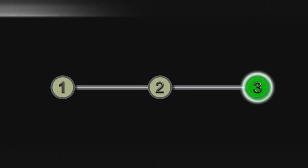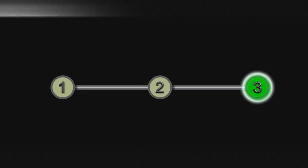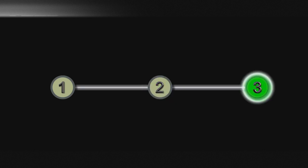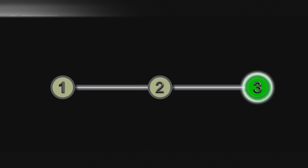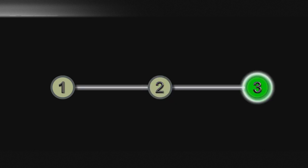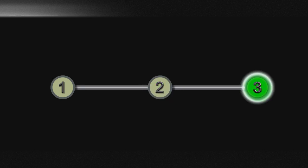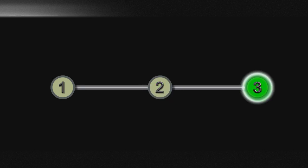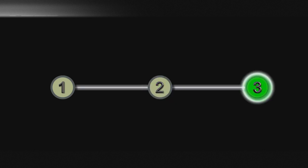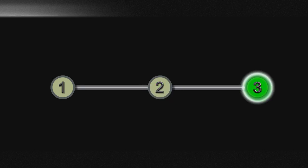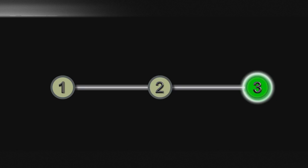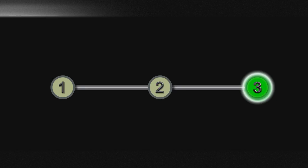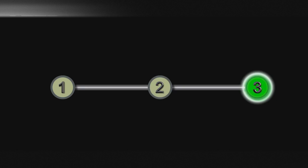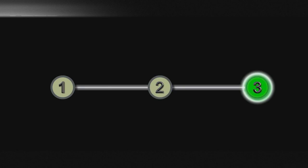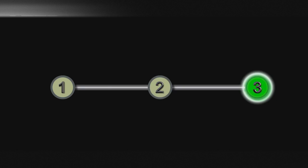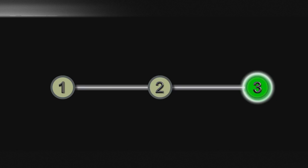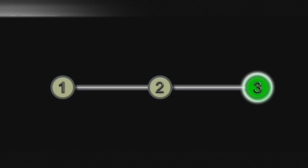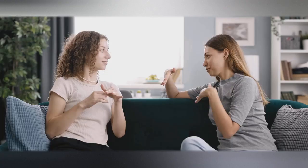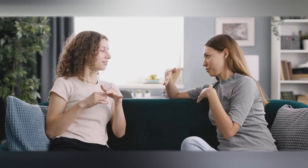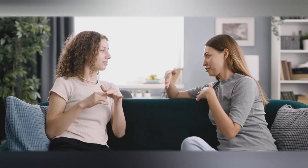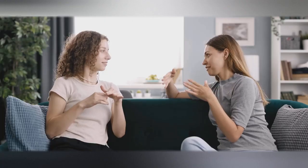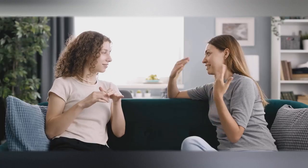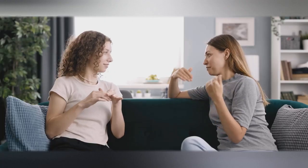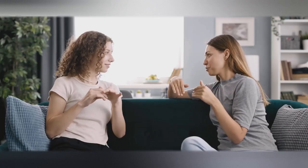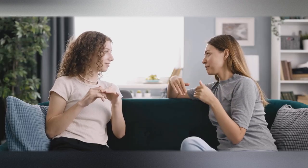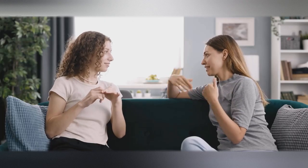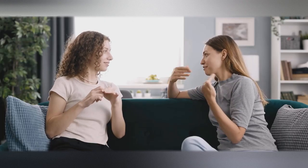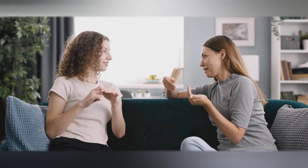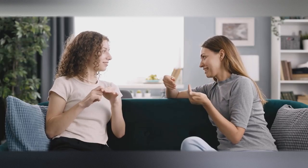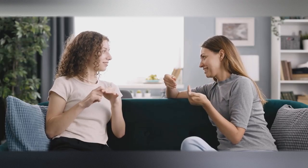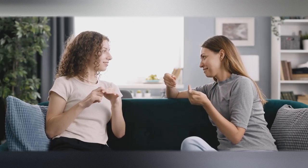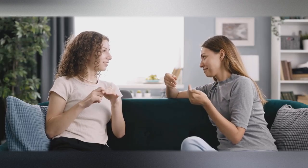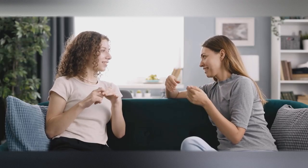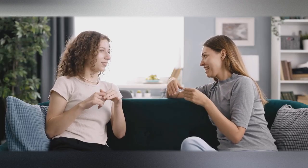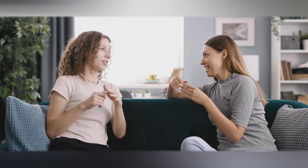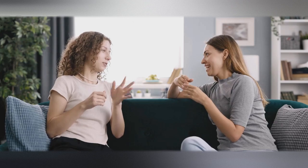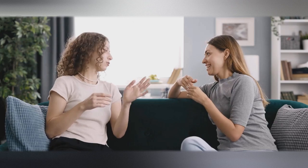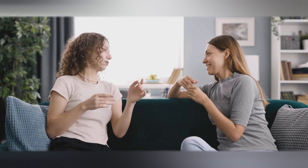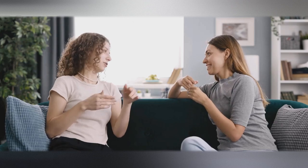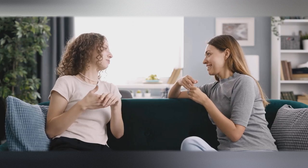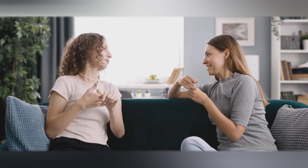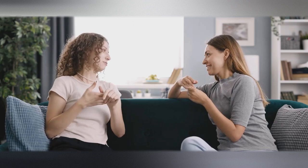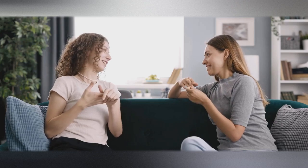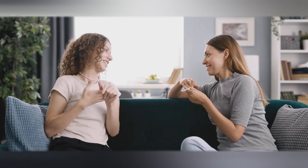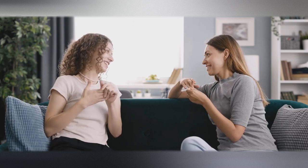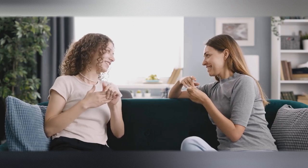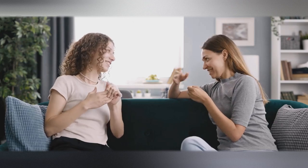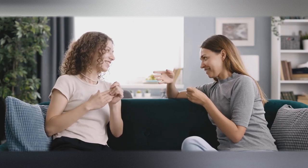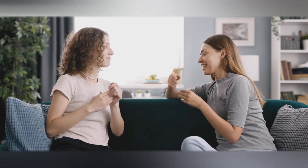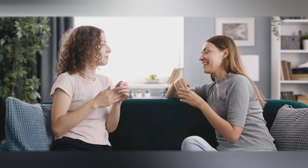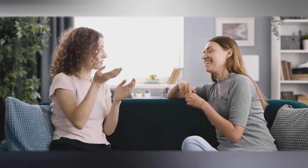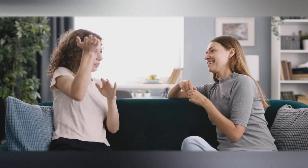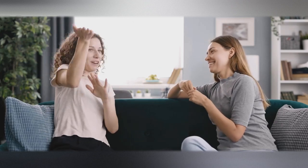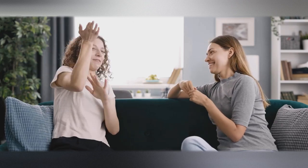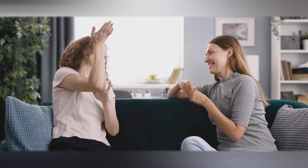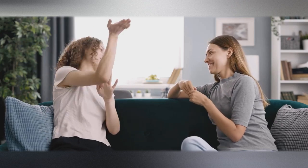يُمكنك قول: "كنتُ آمل أن أحصل على درجة A في بحثي". هنا، ينصب التركيز على تلقي فعل